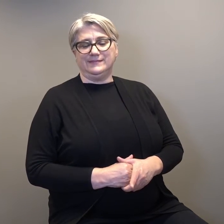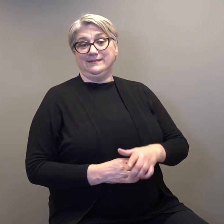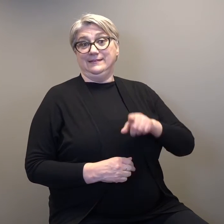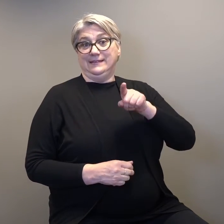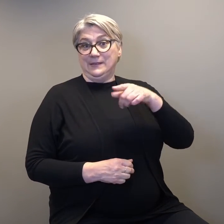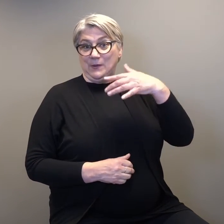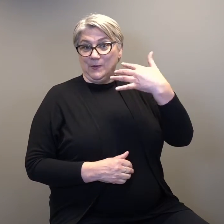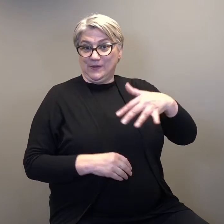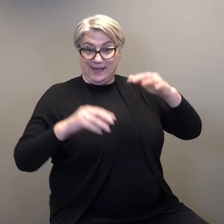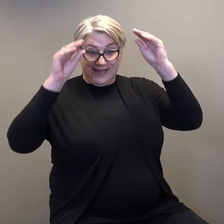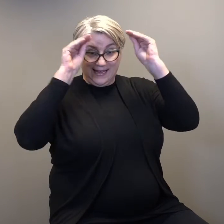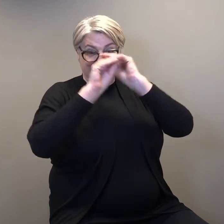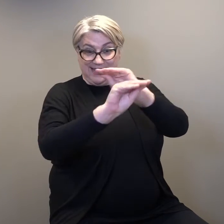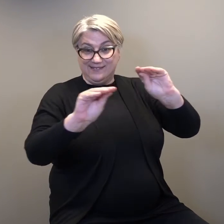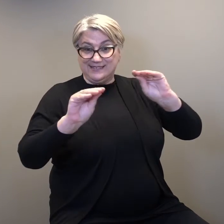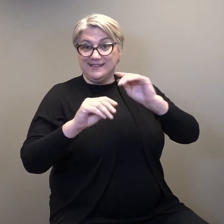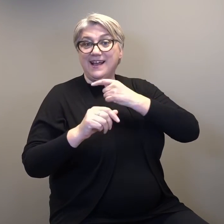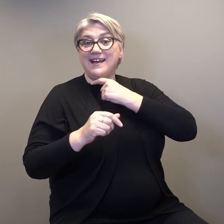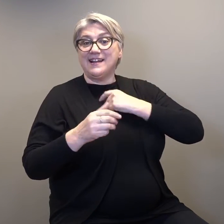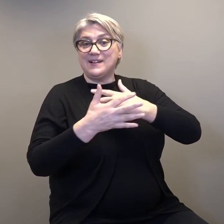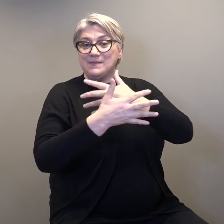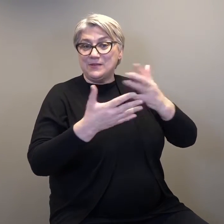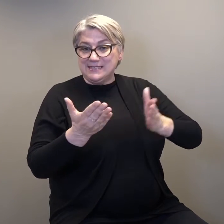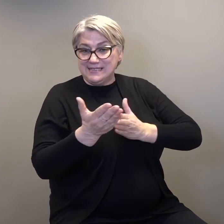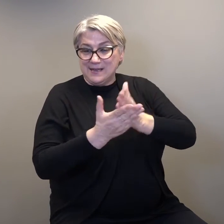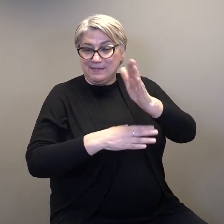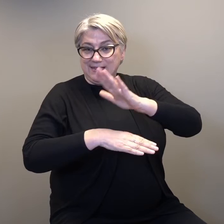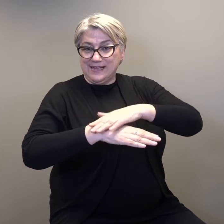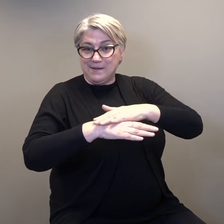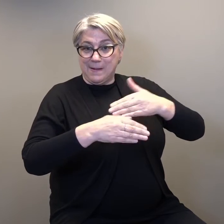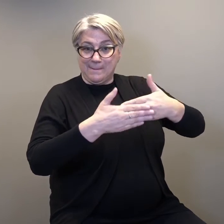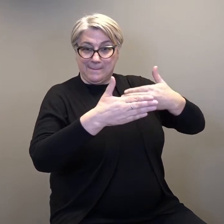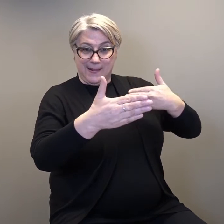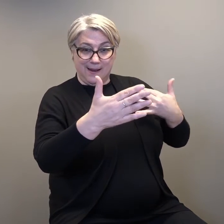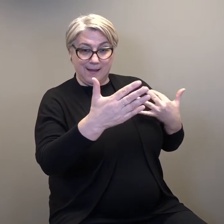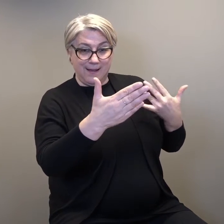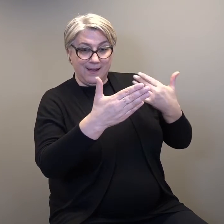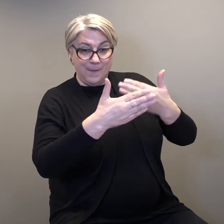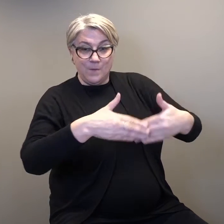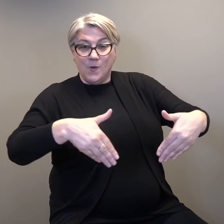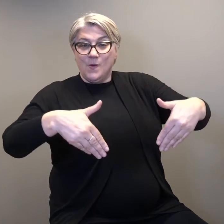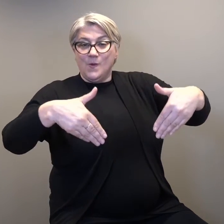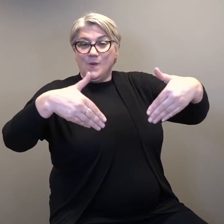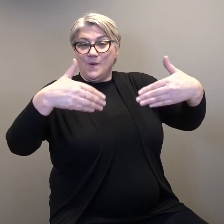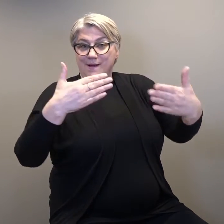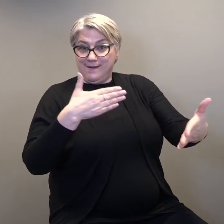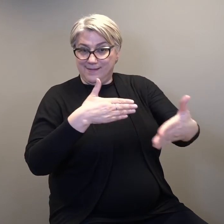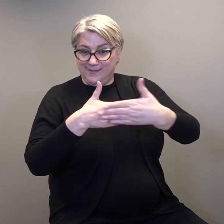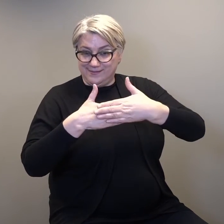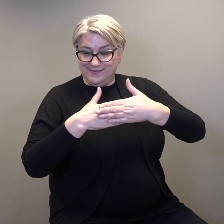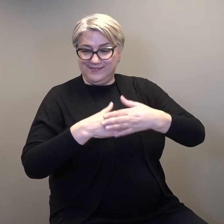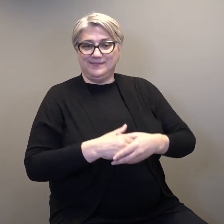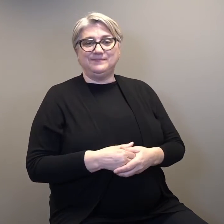Lög um stöðu íslenskrar tungu og íslensks táknmáls er í raun yfirlýsing um lok raddmálstefnutímabilsins.